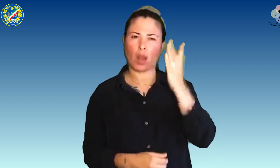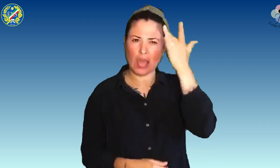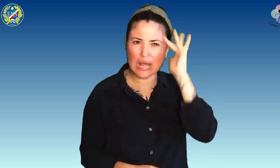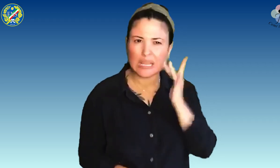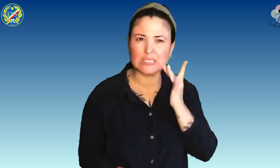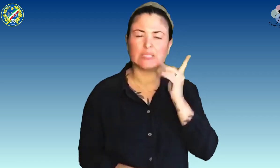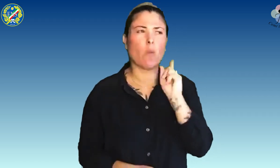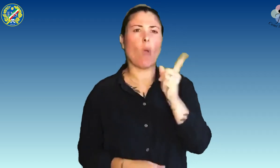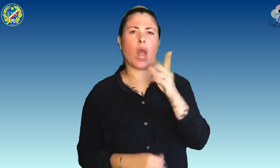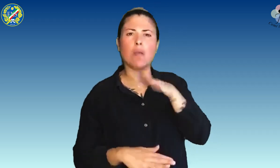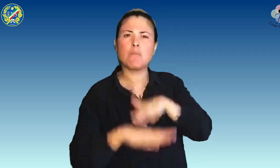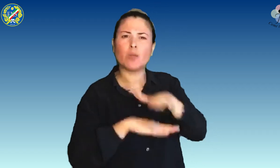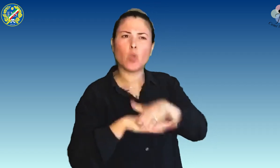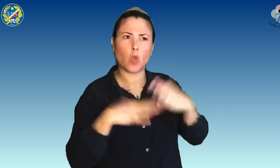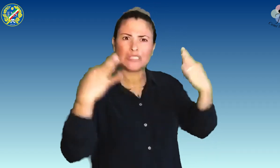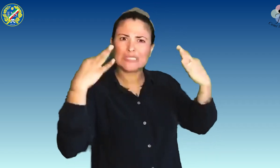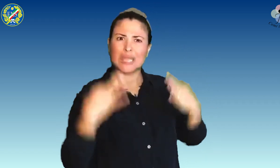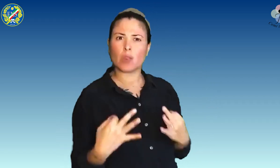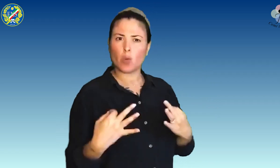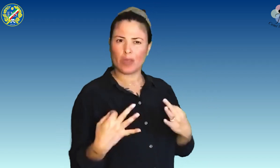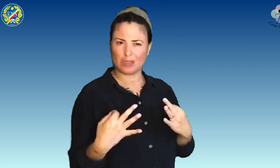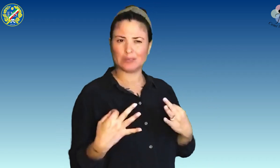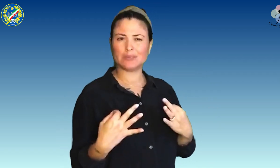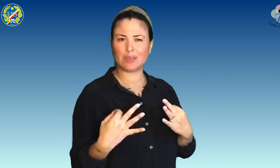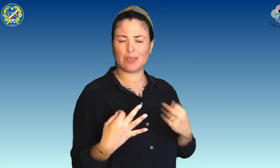siano i comportamenti a rischio di trasmissione e i metodi di difesa.